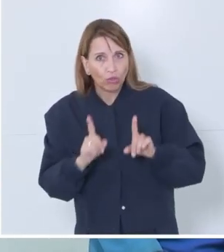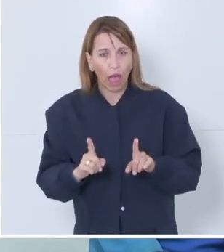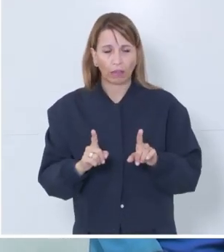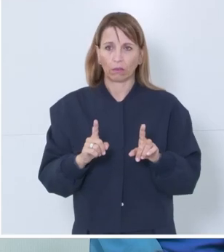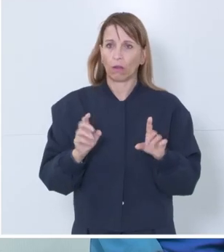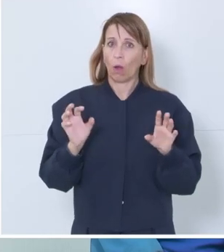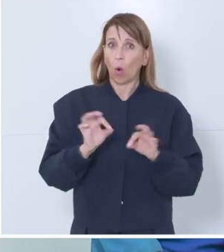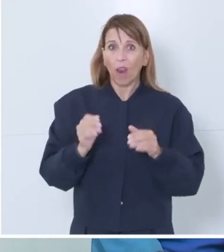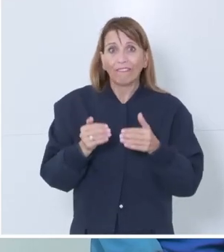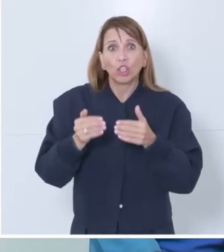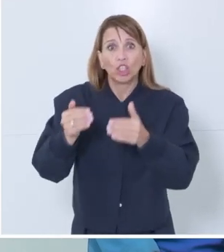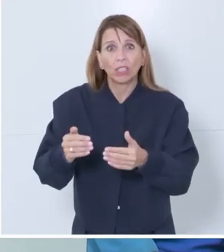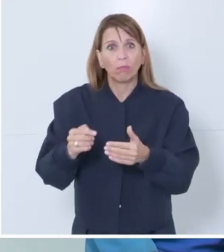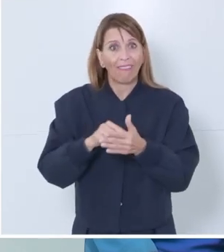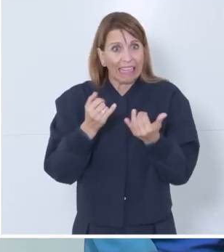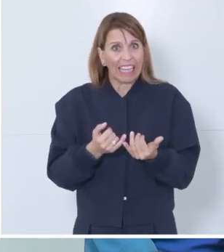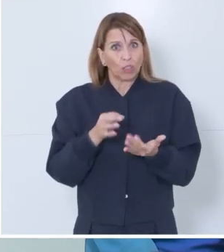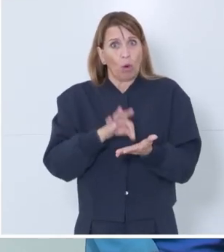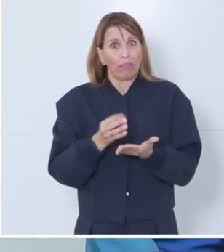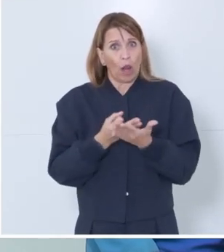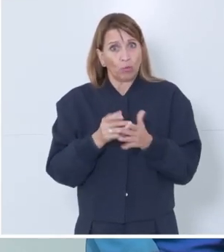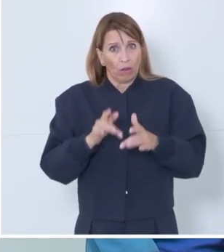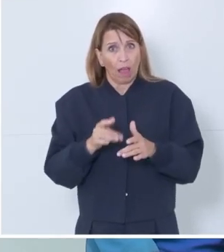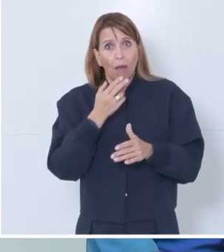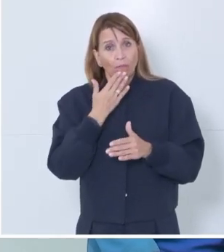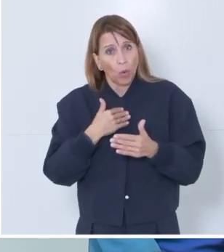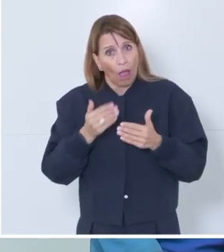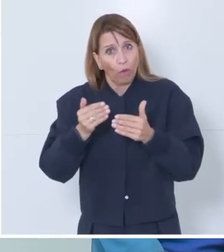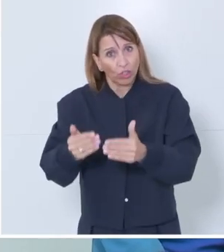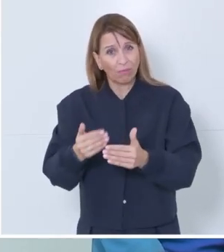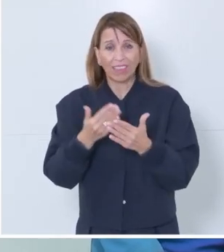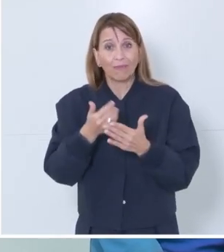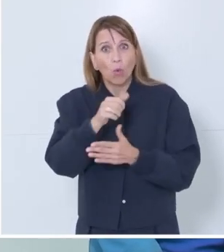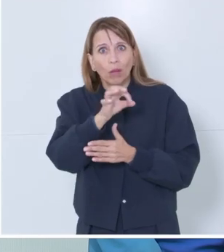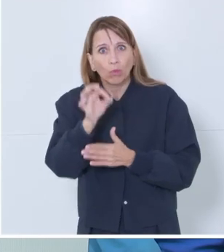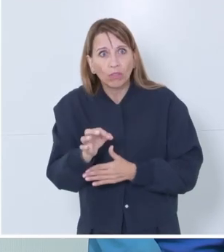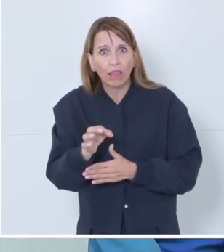Aufschübe wegen Ausbildungen führen eben dazu, dass man die 100 % nicht erreichen kann. Bei der